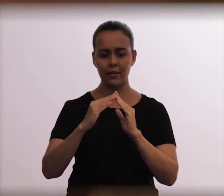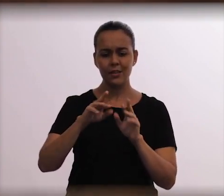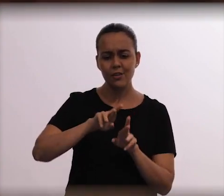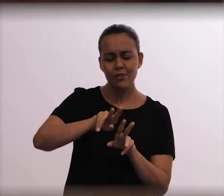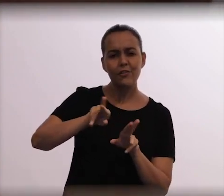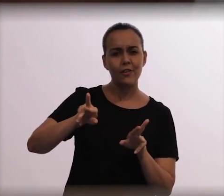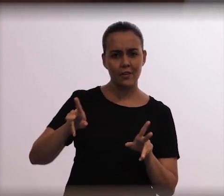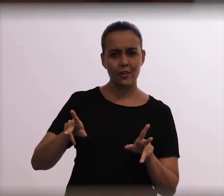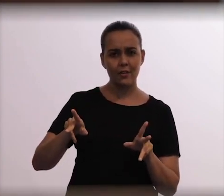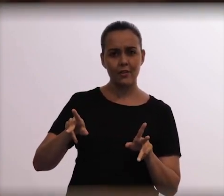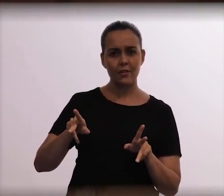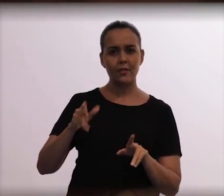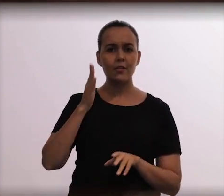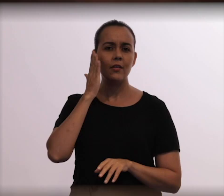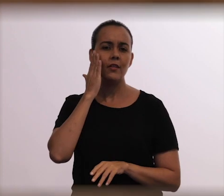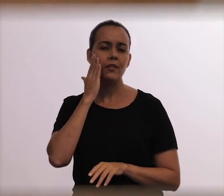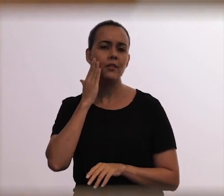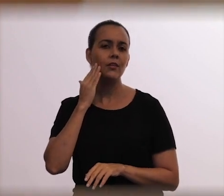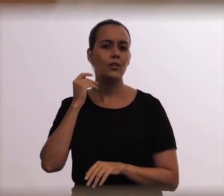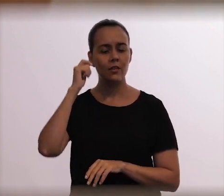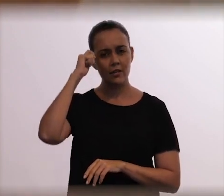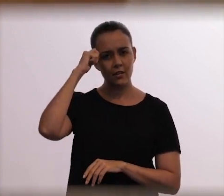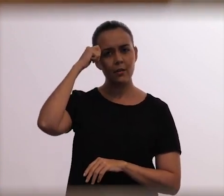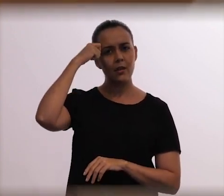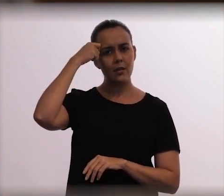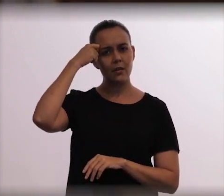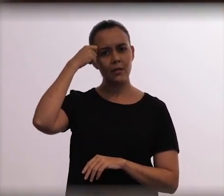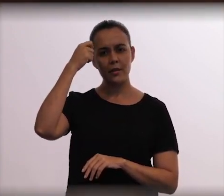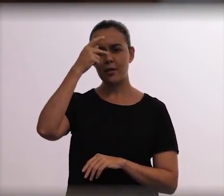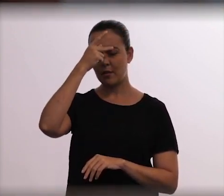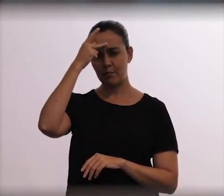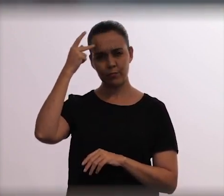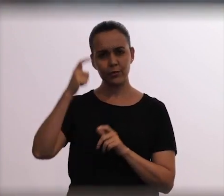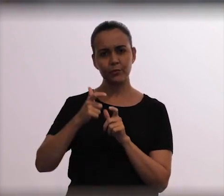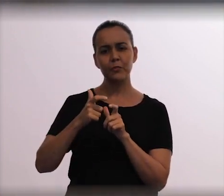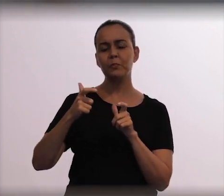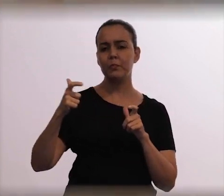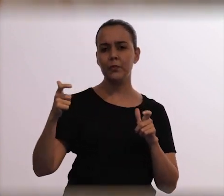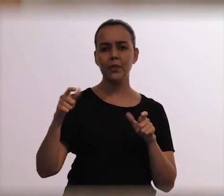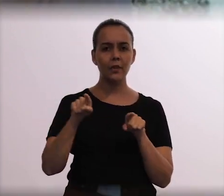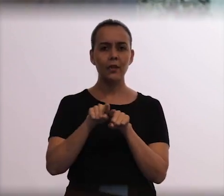uma herança africana muito forte, tem uma presença nordestina muito forte,